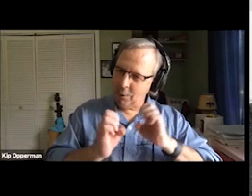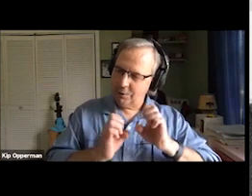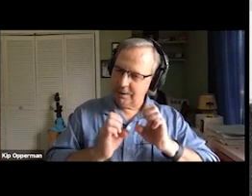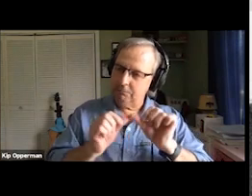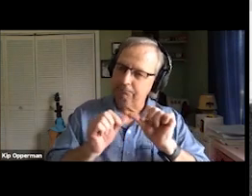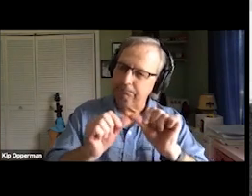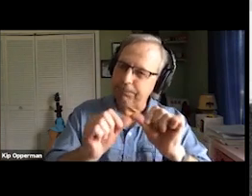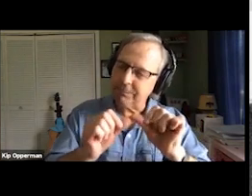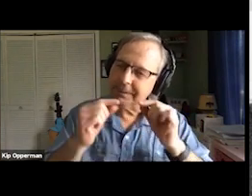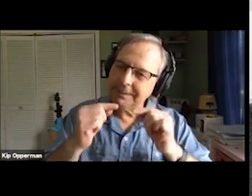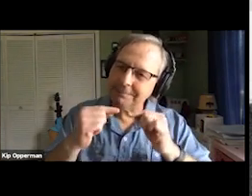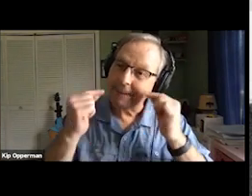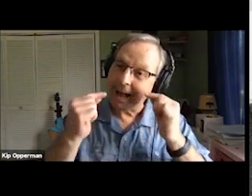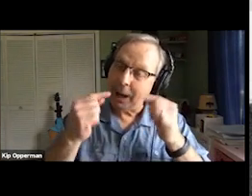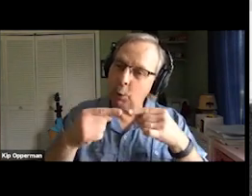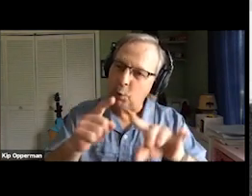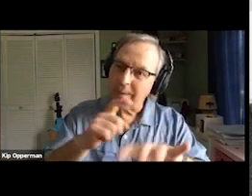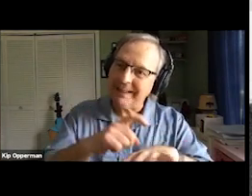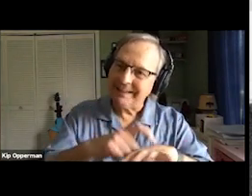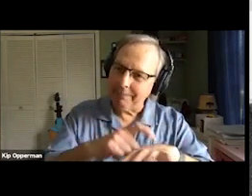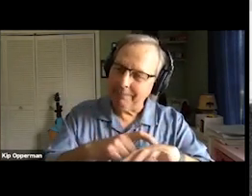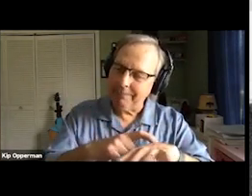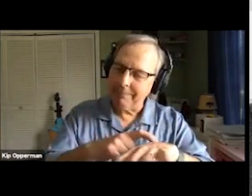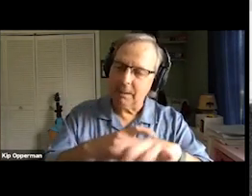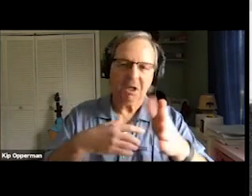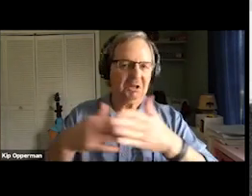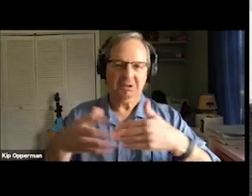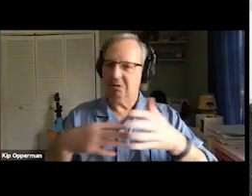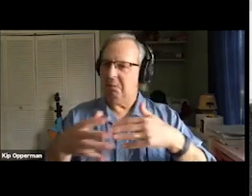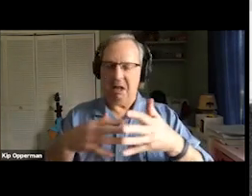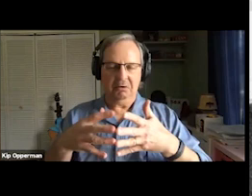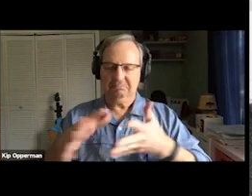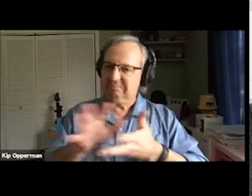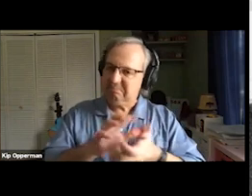en última instancia a tiempo, a pesar del trauma y a pesar de lo que a veces